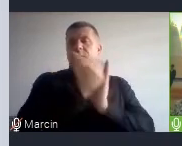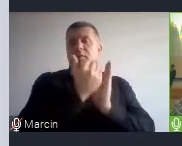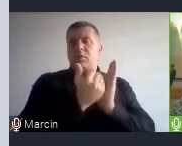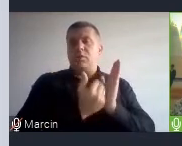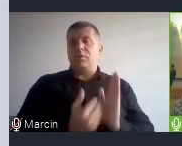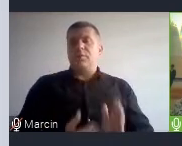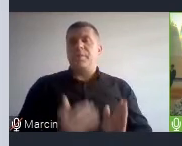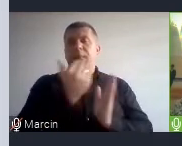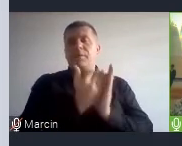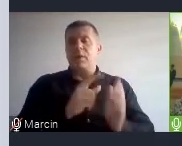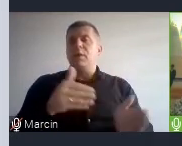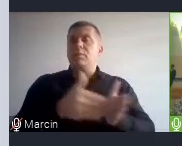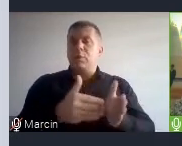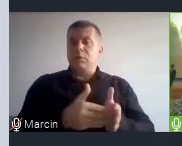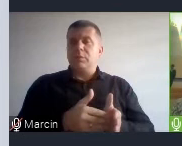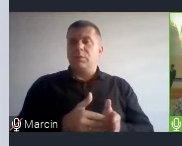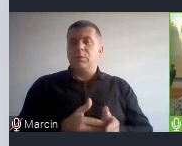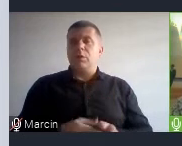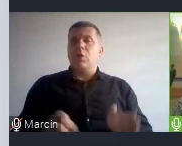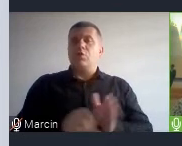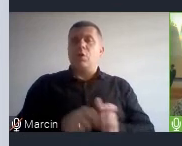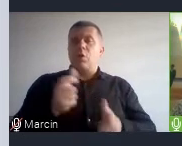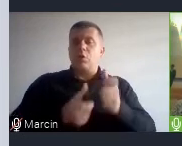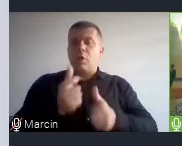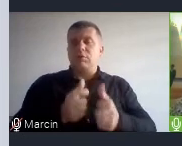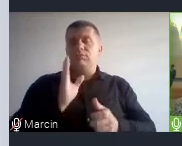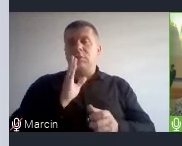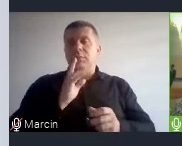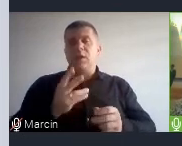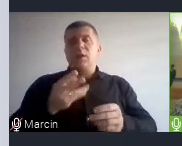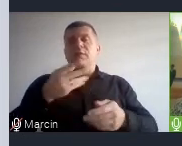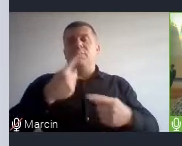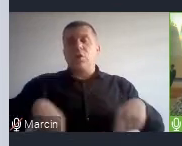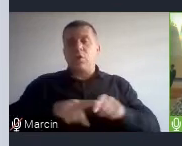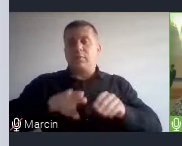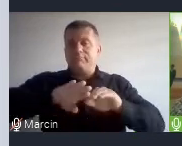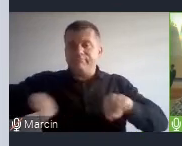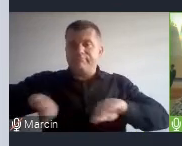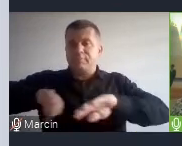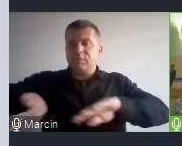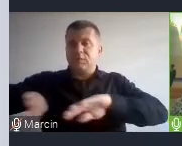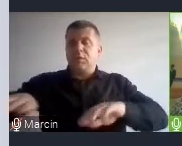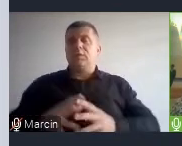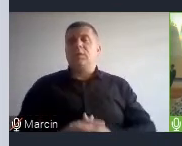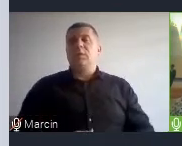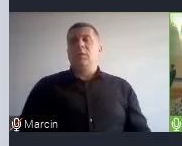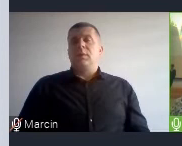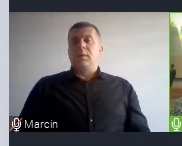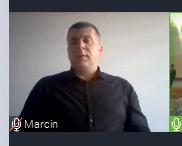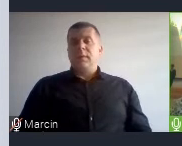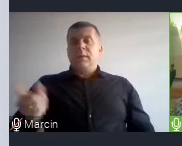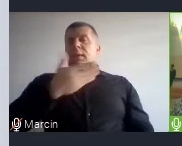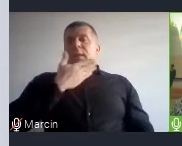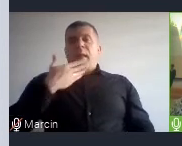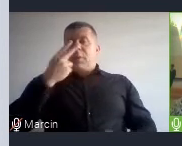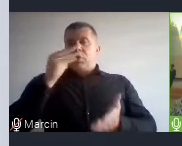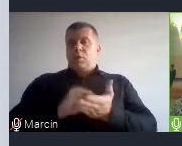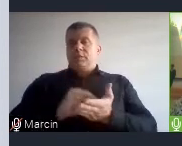Warunki służą nam do wycięcia wykonawców, którzy nie mają doświadczenia,